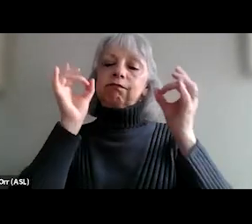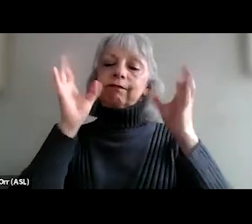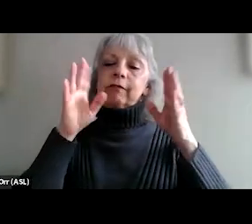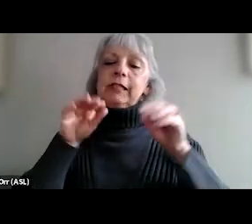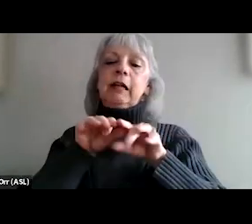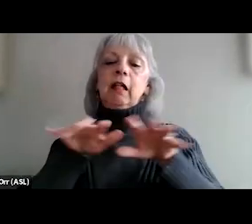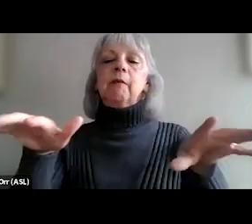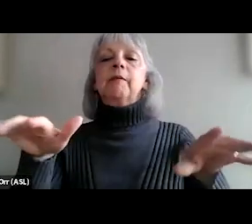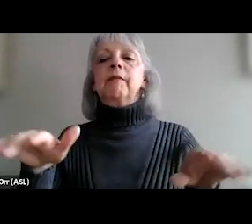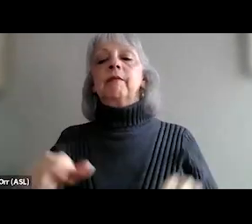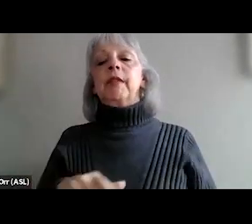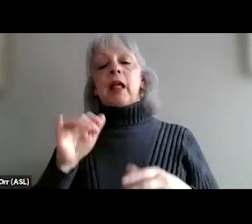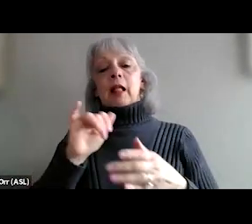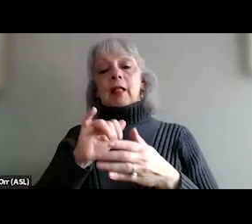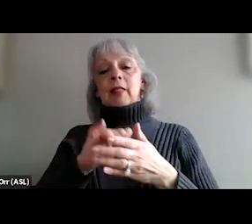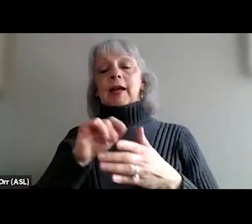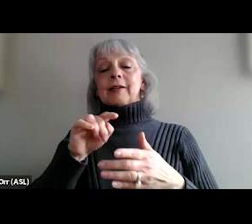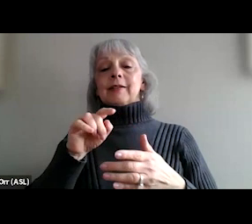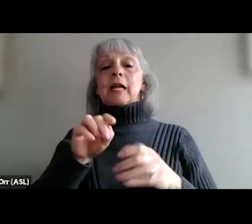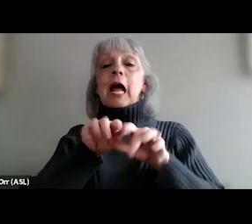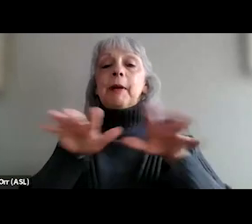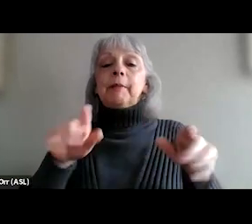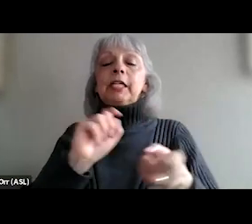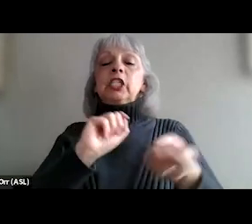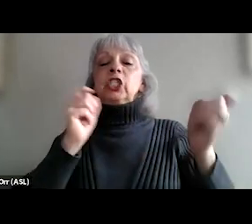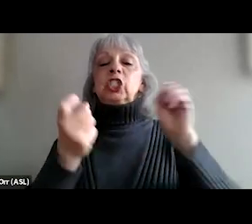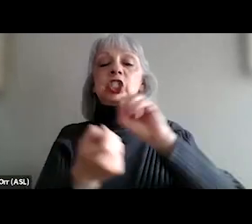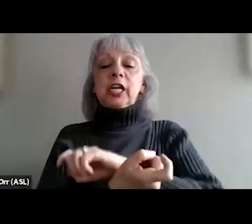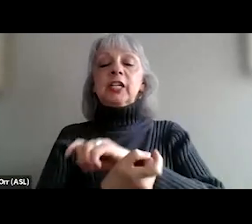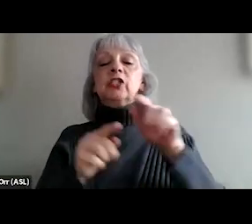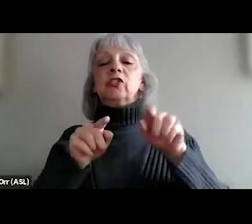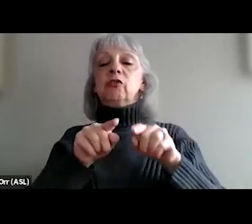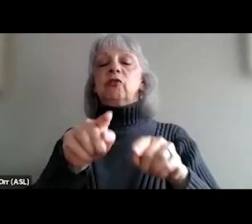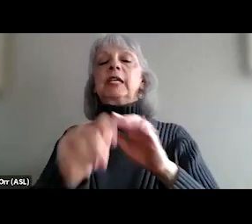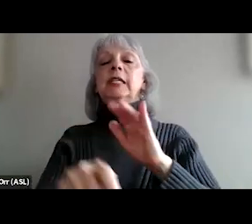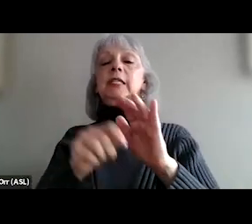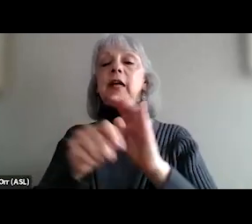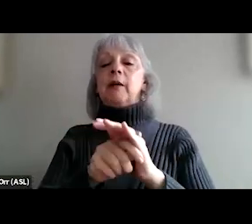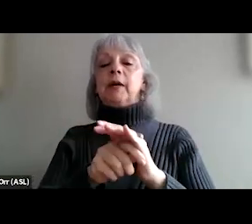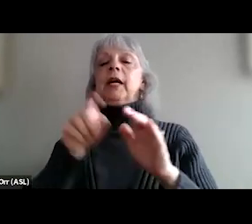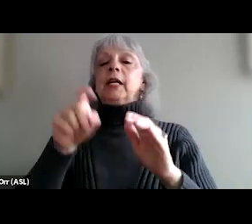La posibilidad de que la epidemia cambie con el tiempo exige una respuesta flexible y colectiva de todos nosotros.